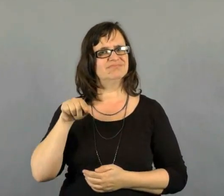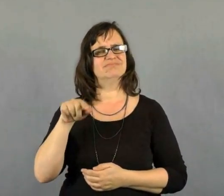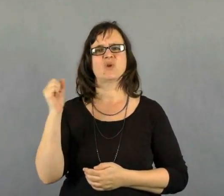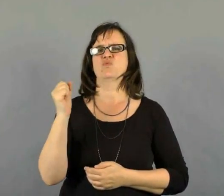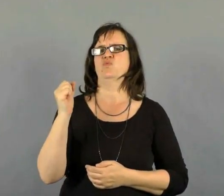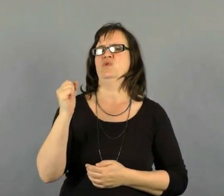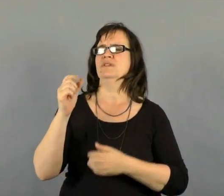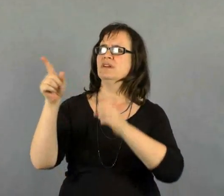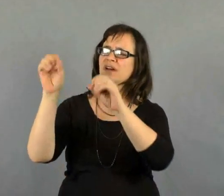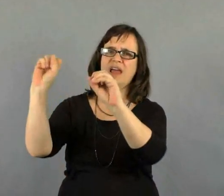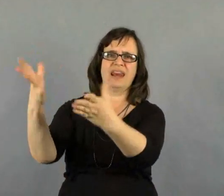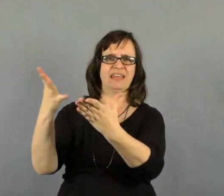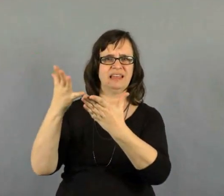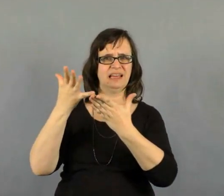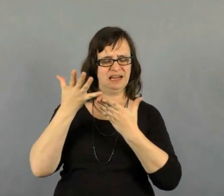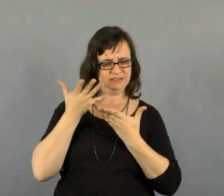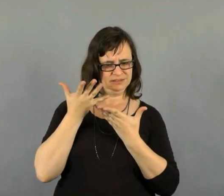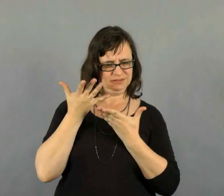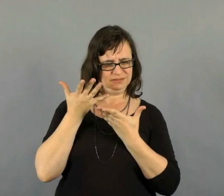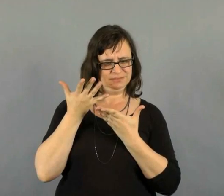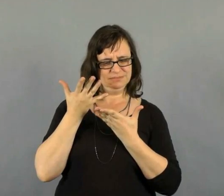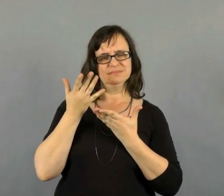Durch die Kraft von Gottes Licht bekommen wir